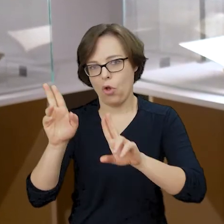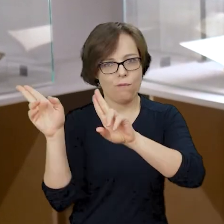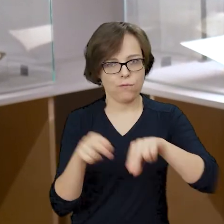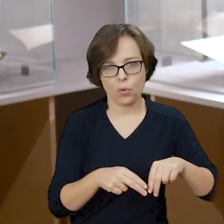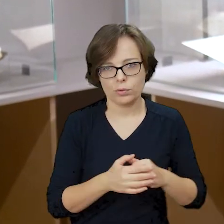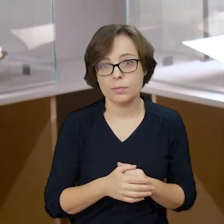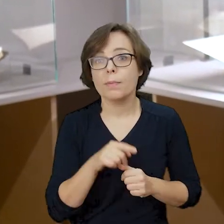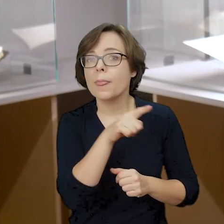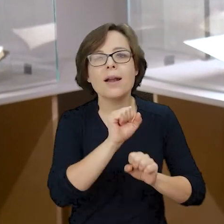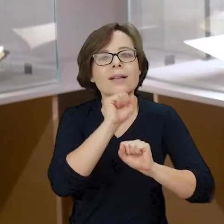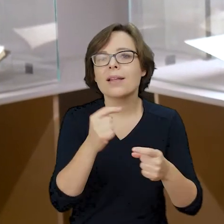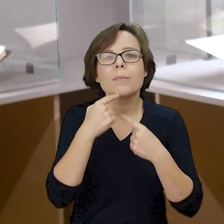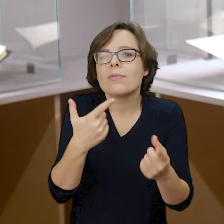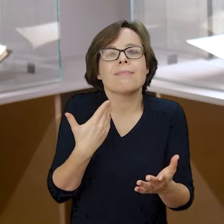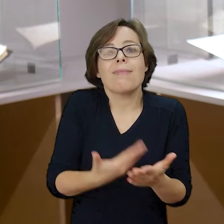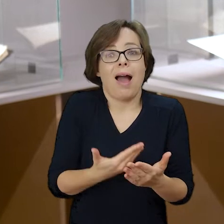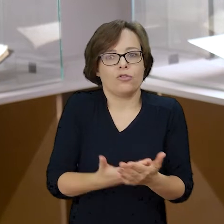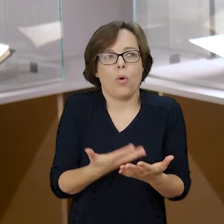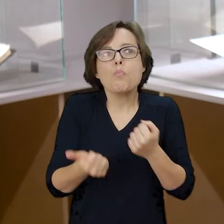Nigdy nie chciał rozmawiać na temat powodów jej przerwania.